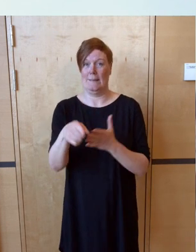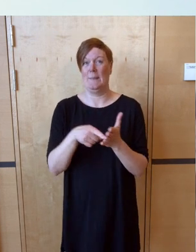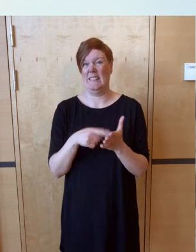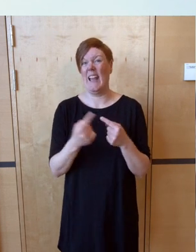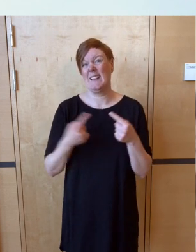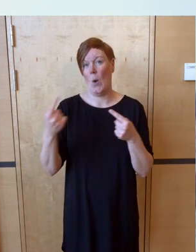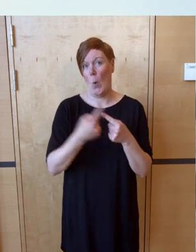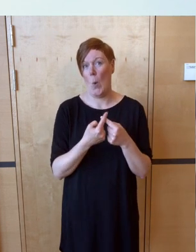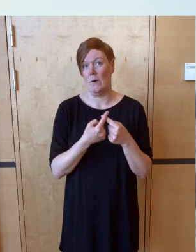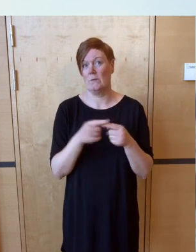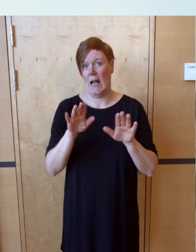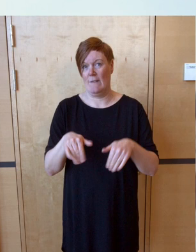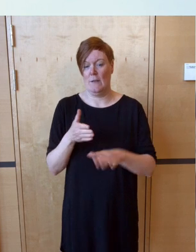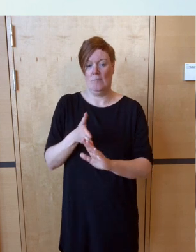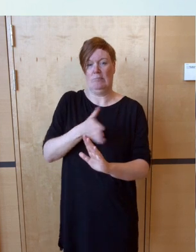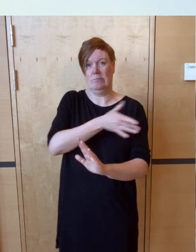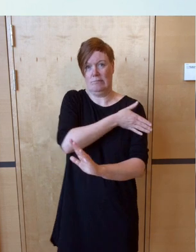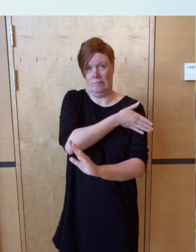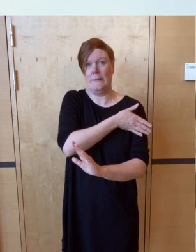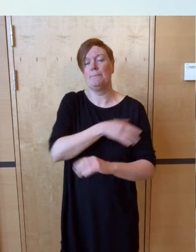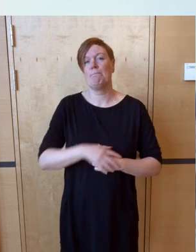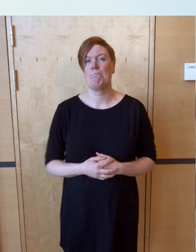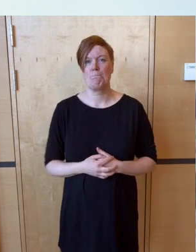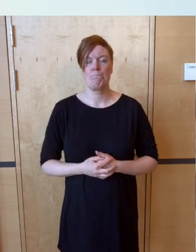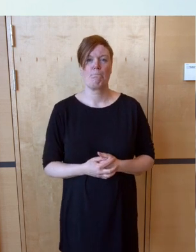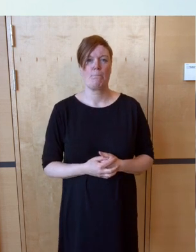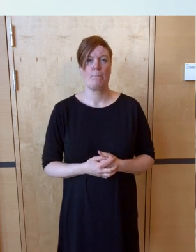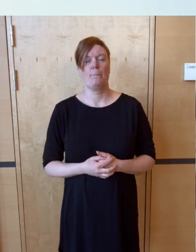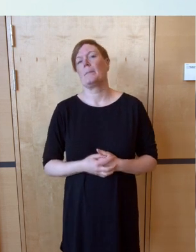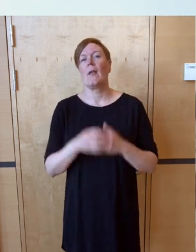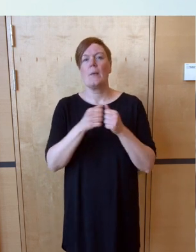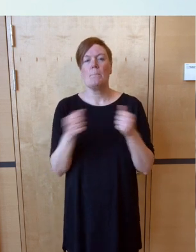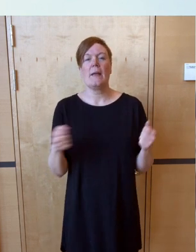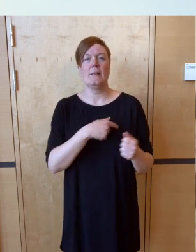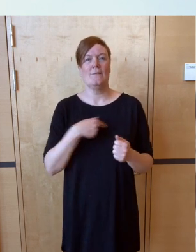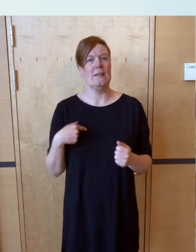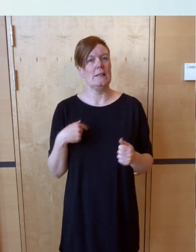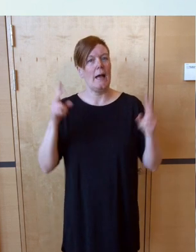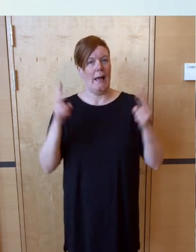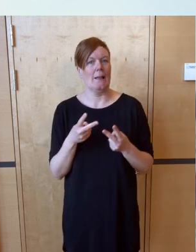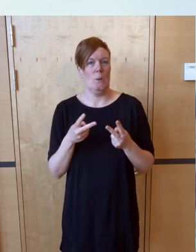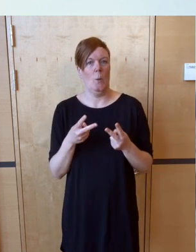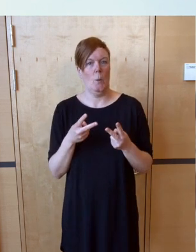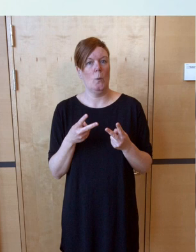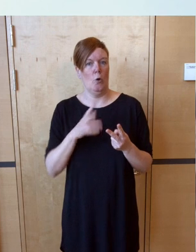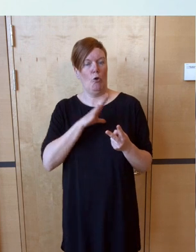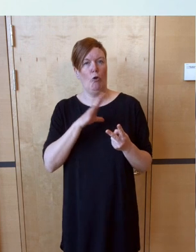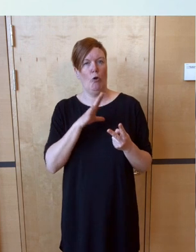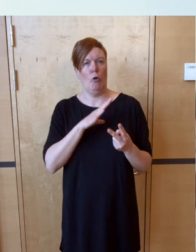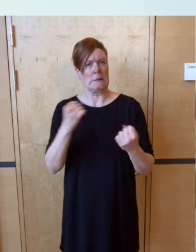Lämnar bakom oss Men vi Presentera ju ändå ett väldigt väldigt starkt resultat i kommunen Manisa